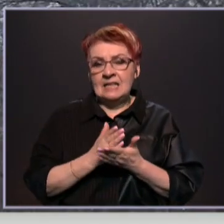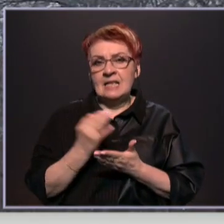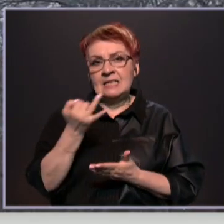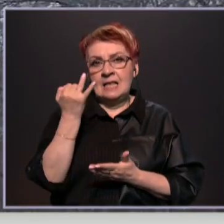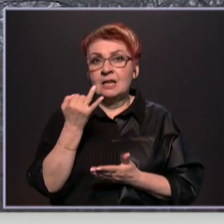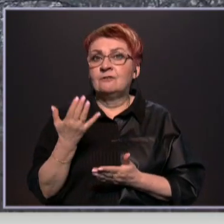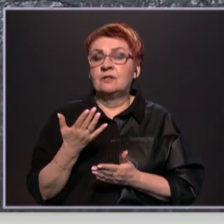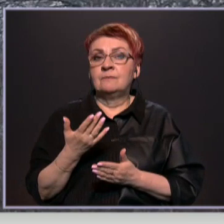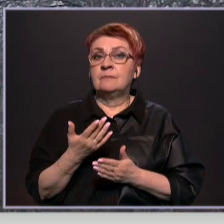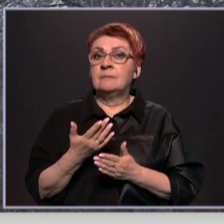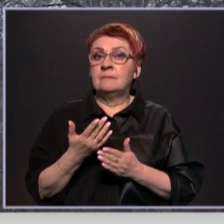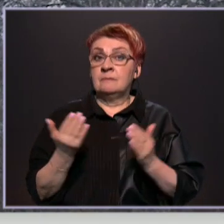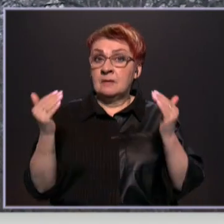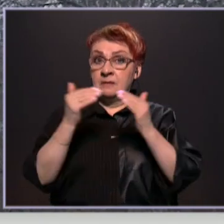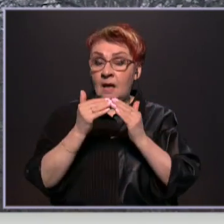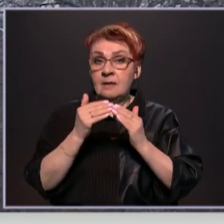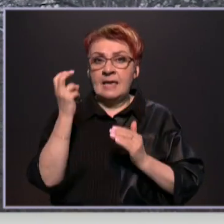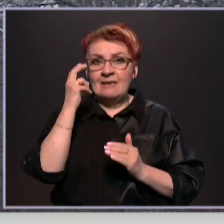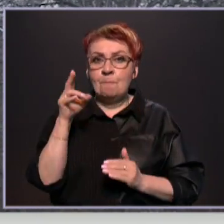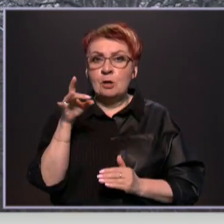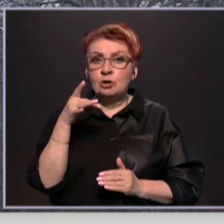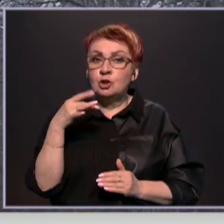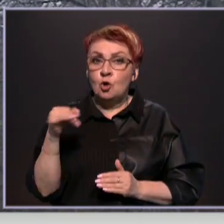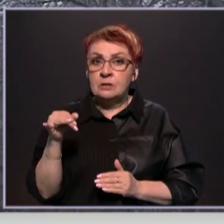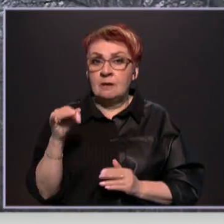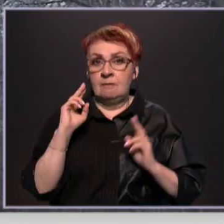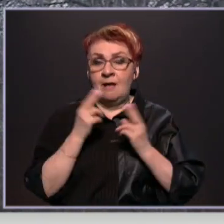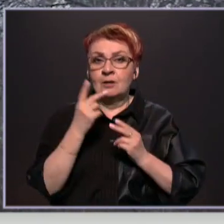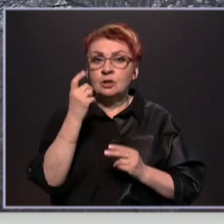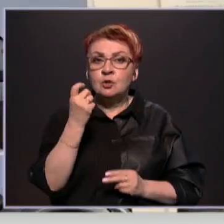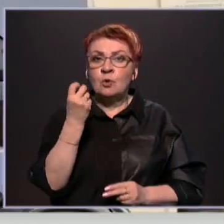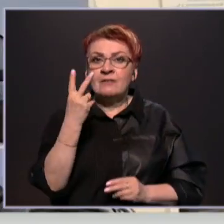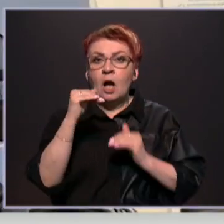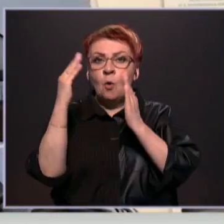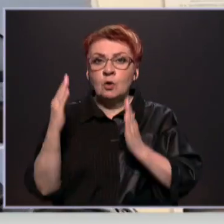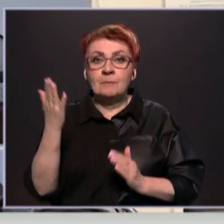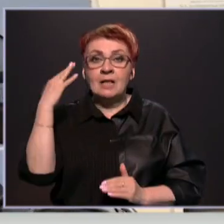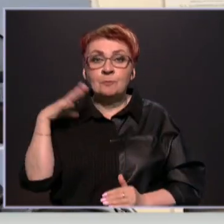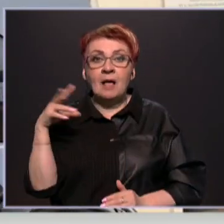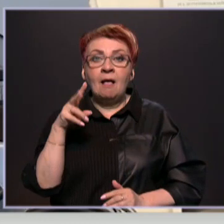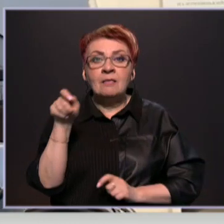Киева Печерской лавры речь идёт о корпусе номер 112 который раньше был лаборатории инфекционной